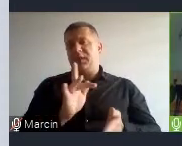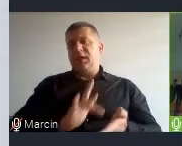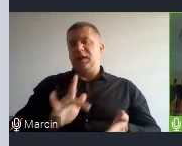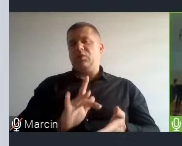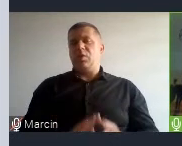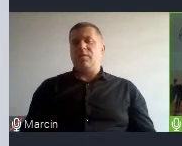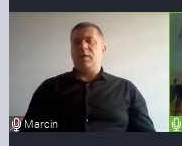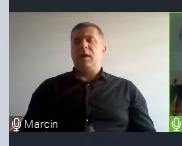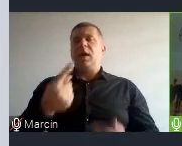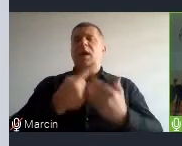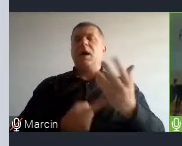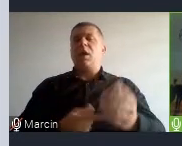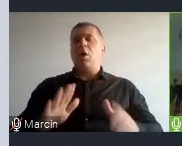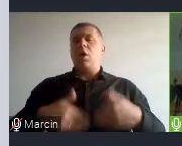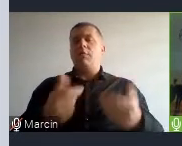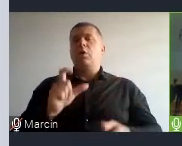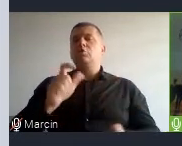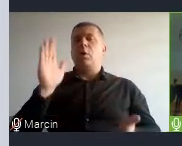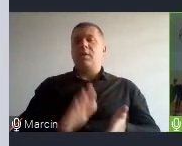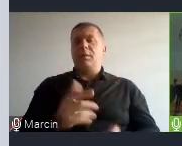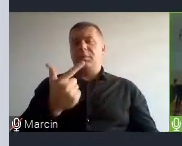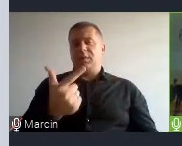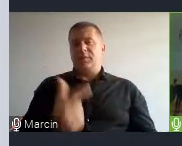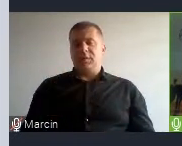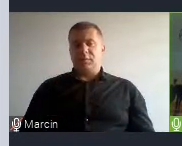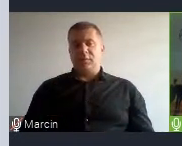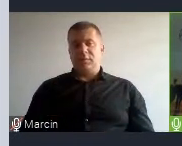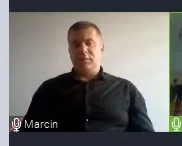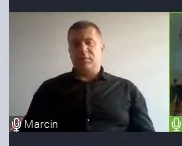Ile kopert ma być? Co najmniej dwie. Co najmniej dwie oferty,